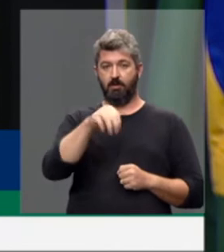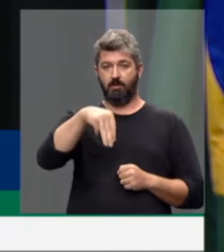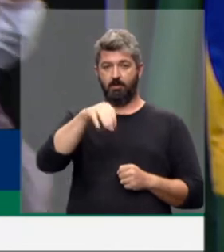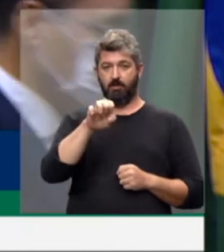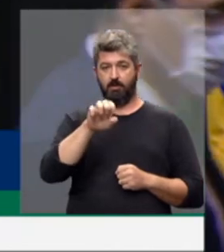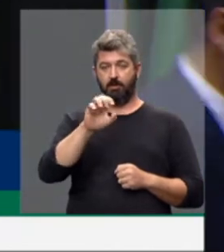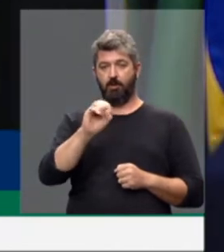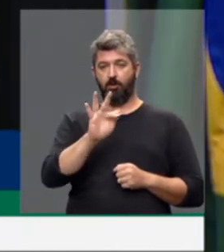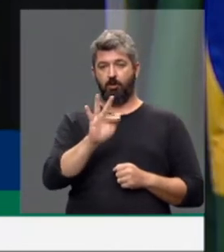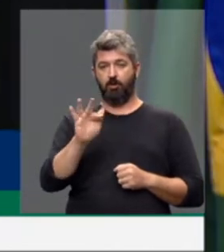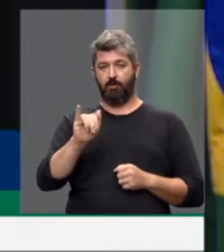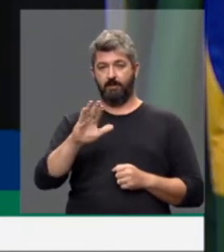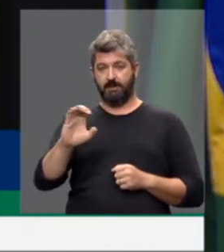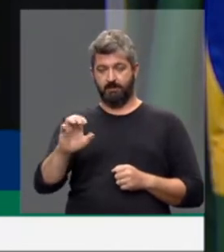MILITAR, E A ÚNICA CATEGORIA